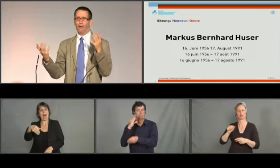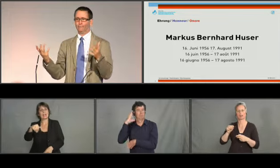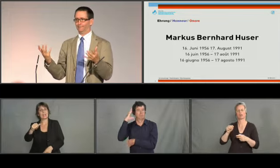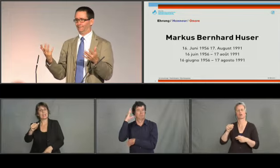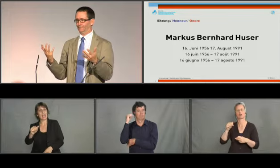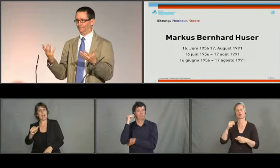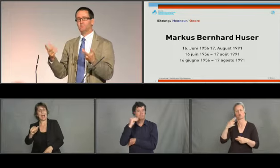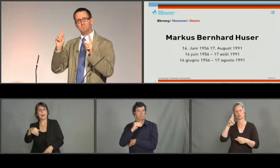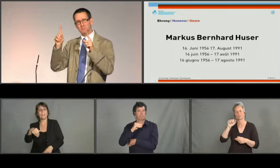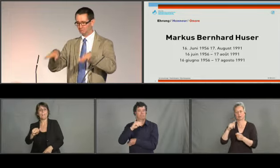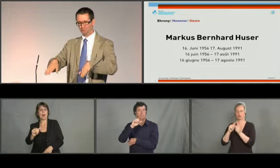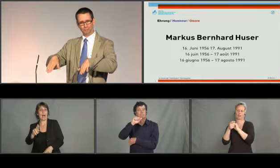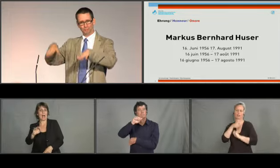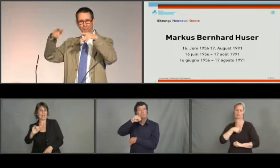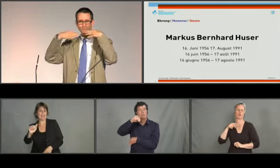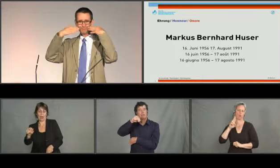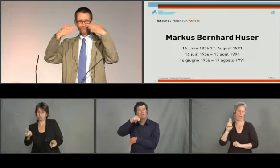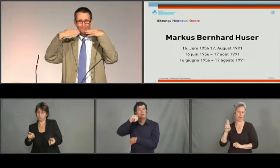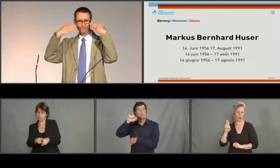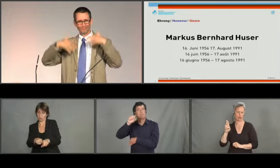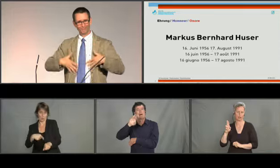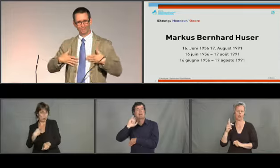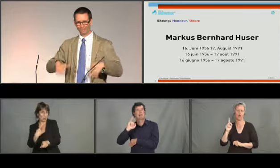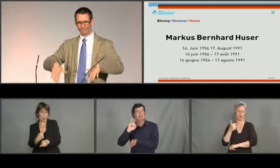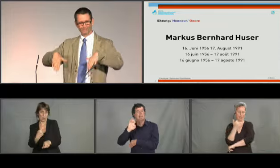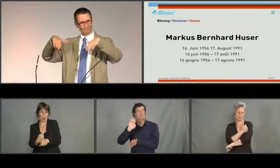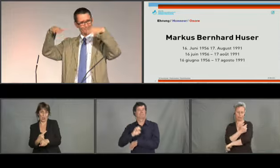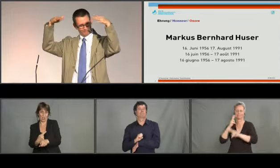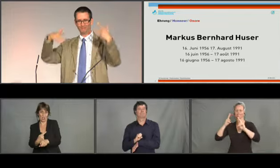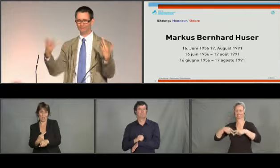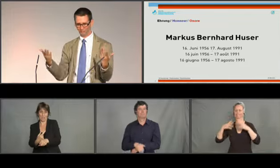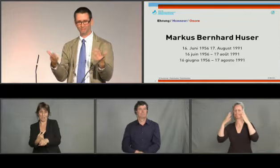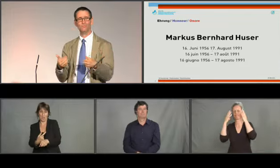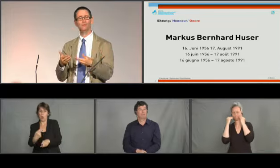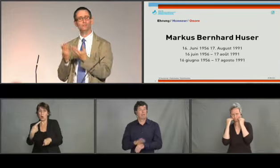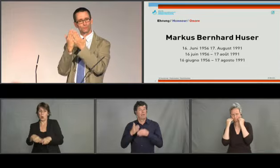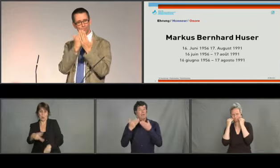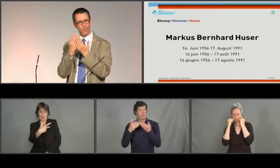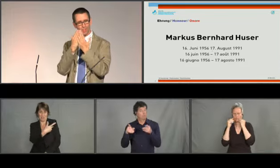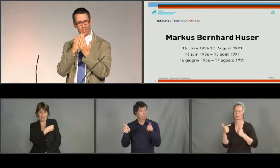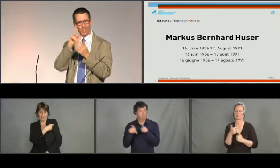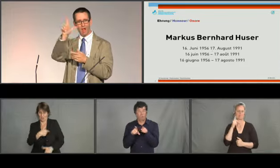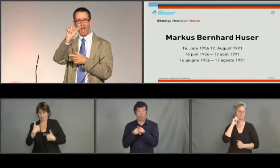Auch sie hat aufgrund einer Impfung ihr Gehör verloren. Trotzdem erlebten die beiden eine